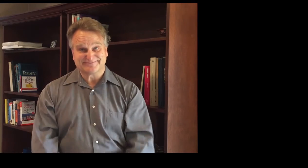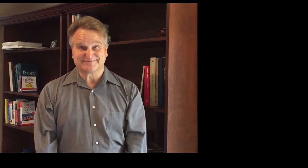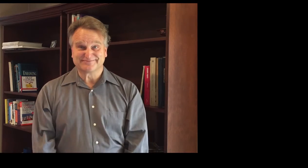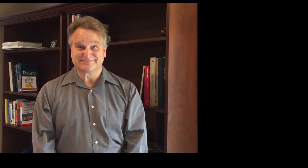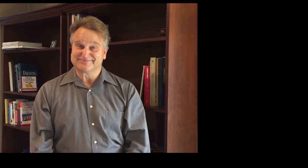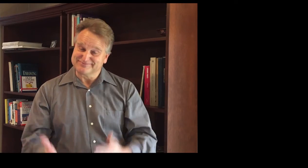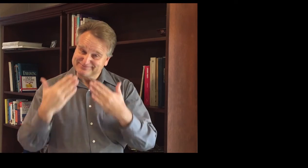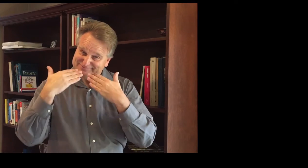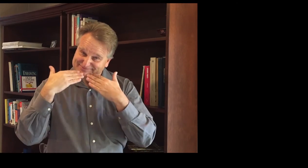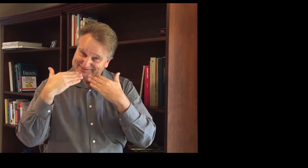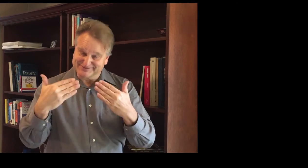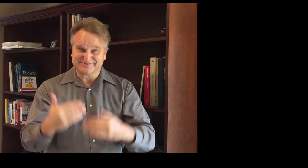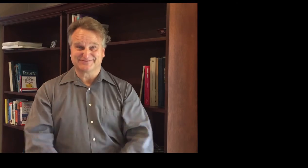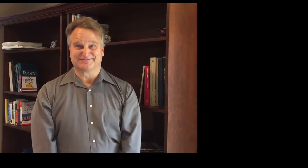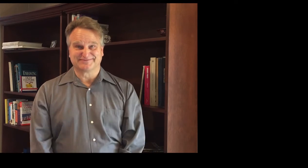Merci.